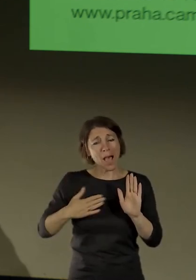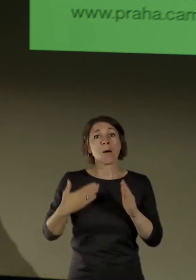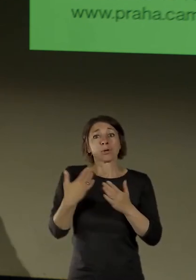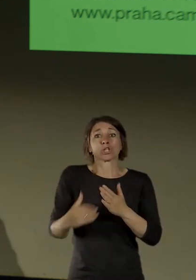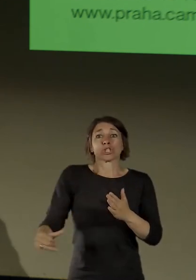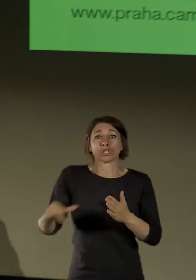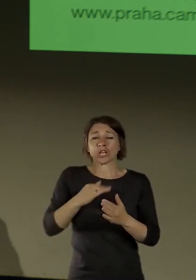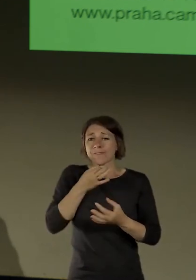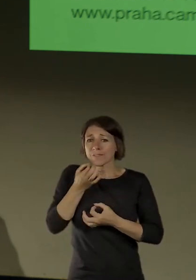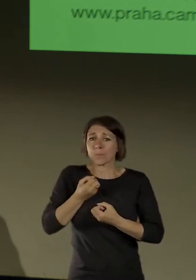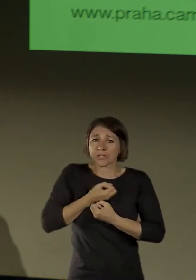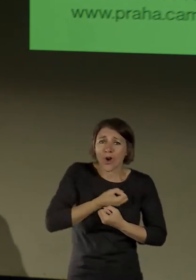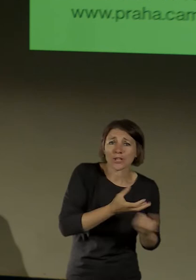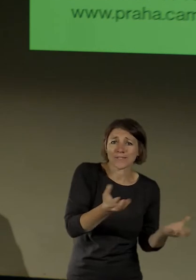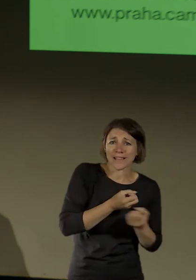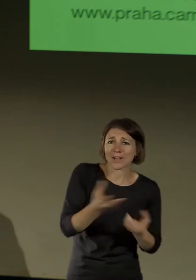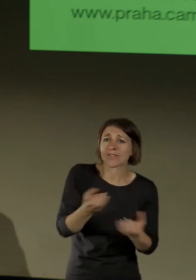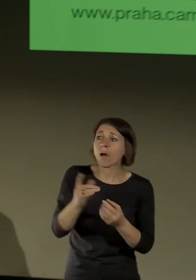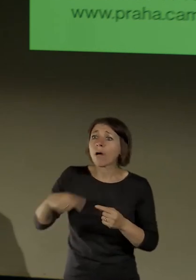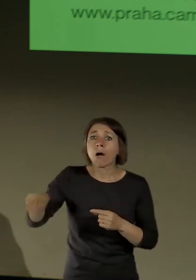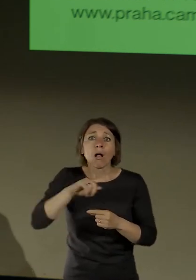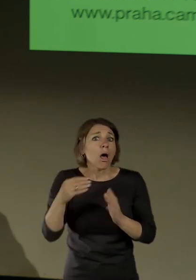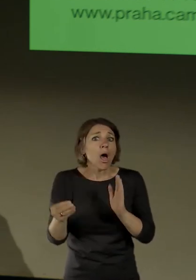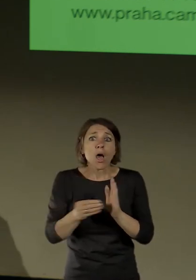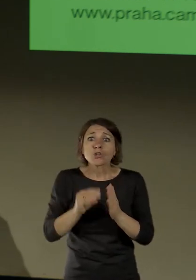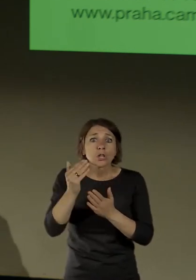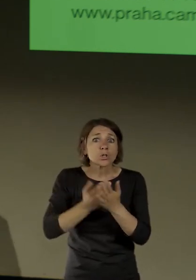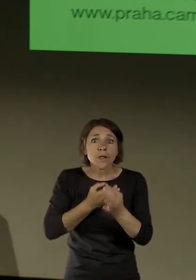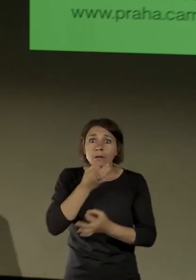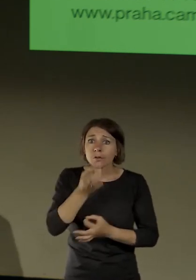Ale pokud jste se s tím plánem doteď nesetkali, což je možné, na poslední chvíli ve vás